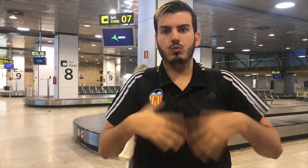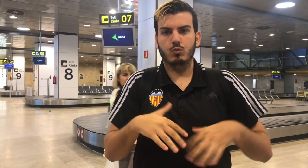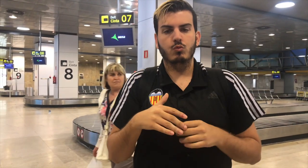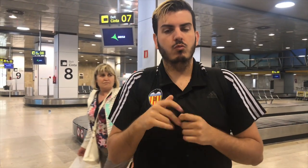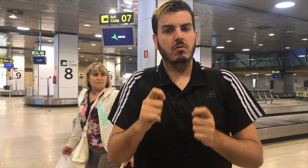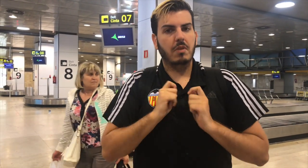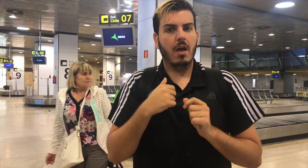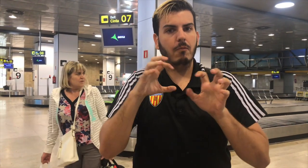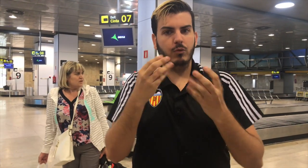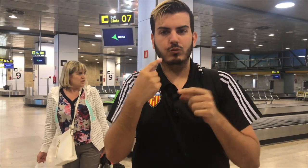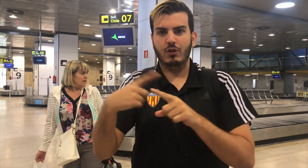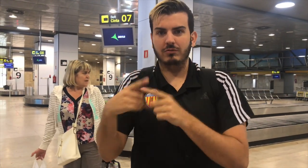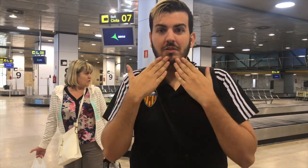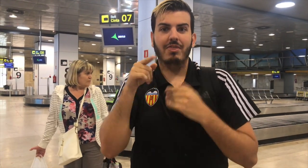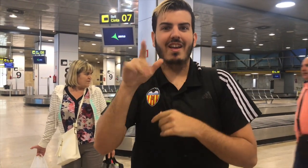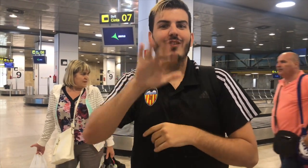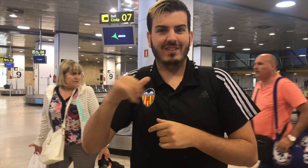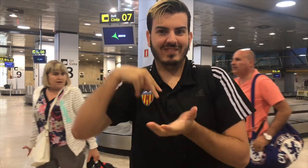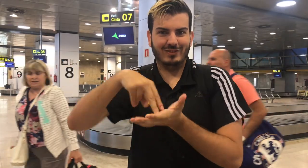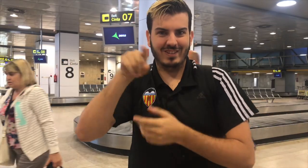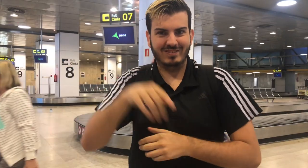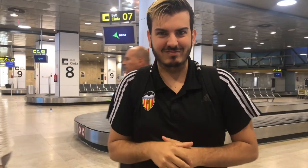Agradezco la oportunidad de poder aprender gracias a mi asistencia.